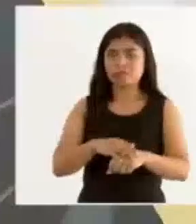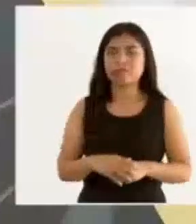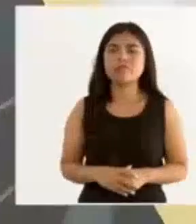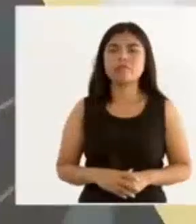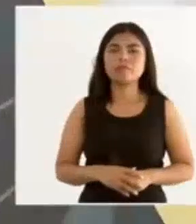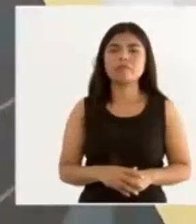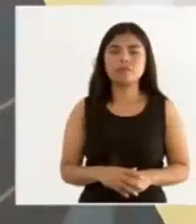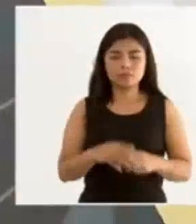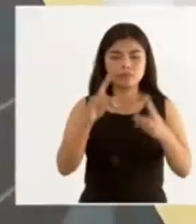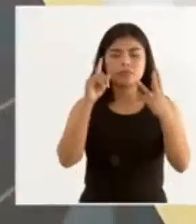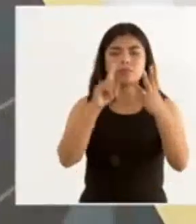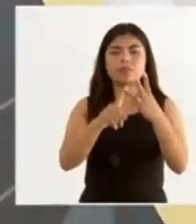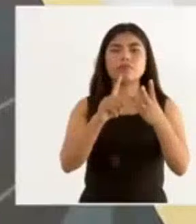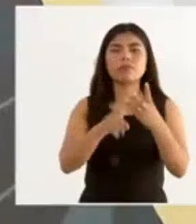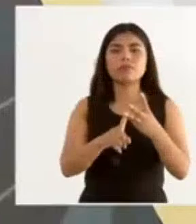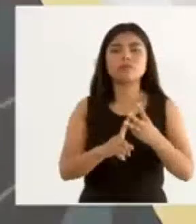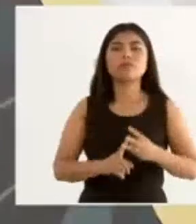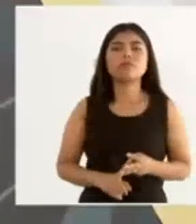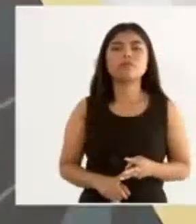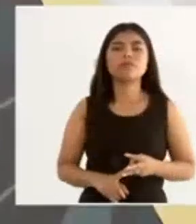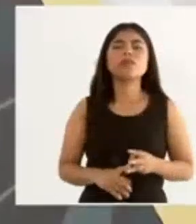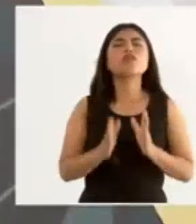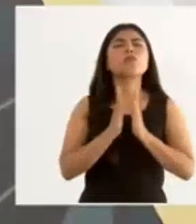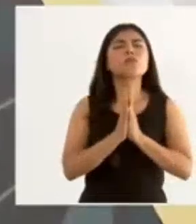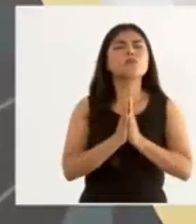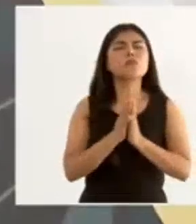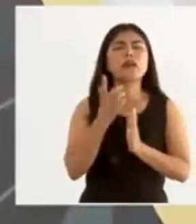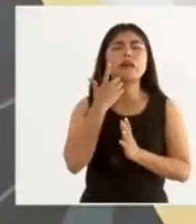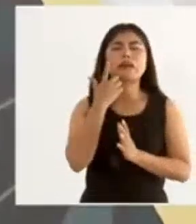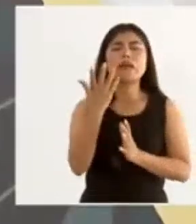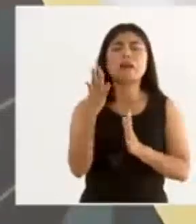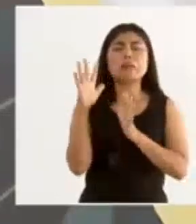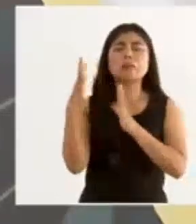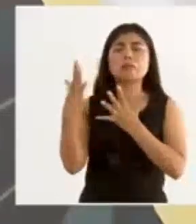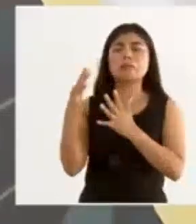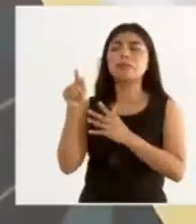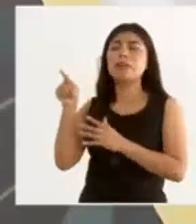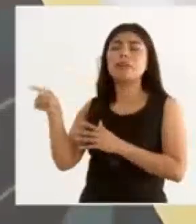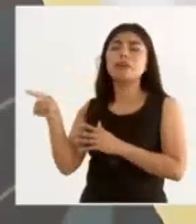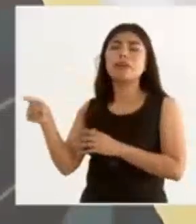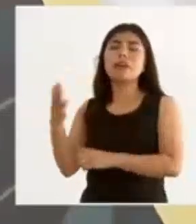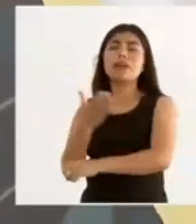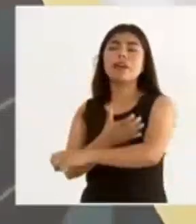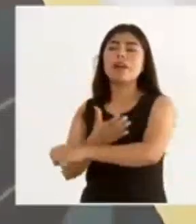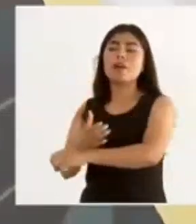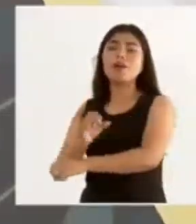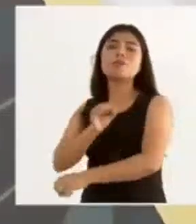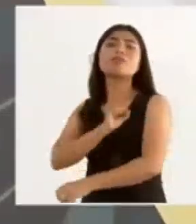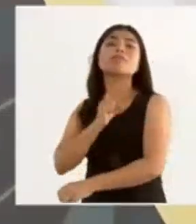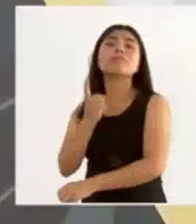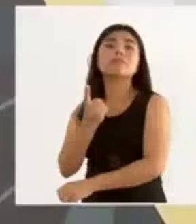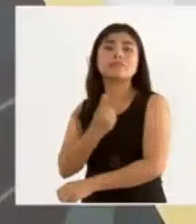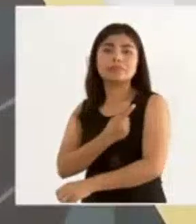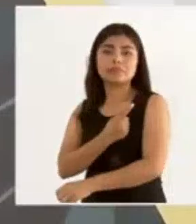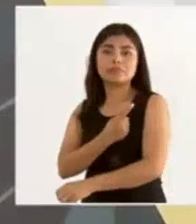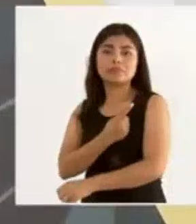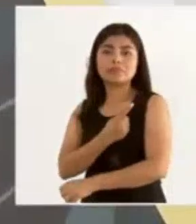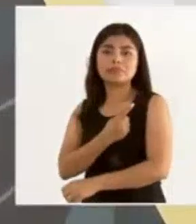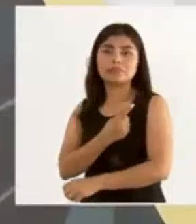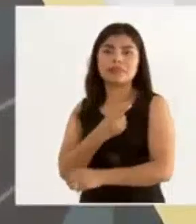tercero, quiero que le den un aplauso a nuestros compañeros y compañeras de salud casa por casa.